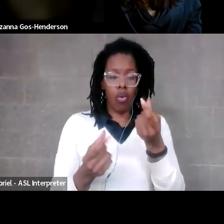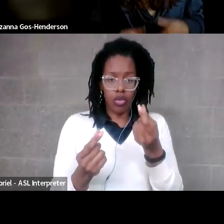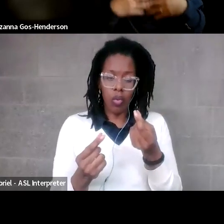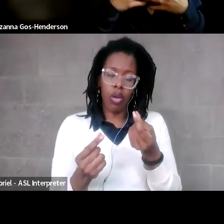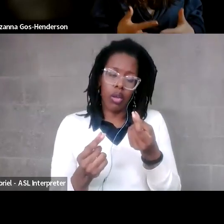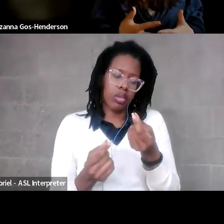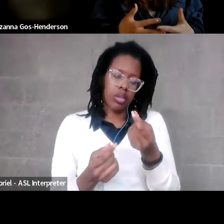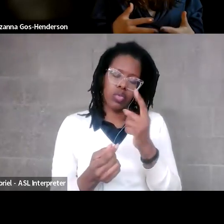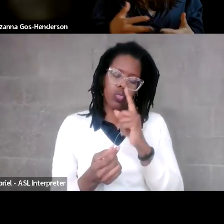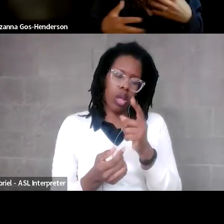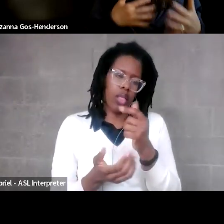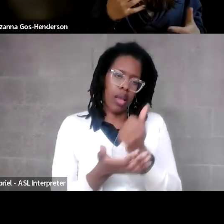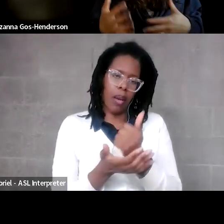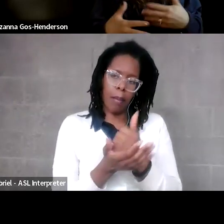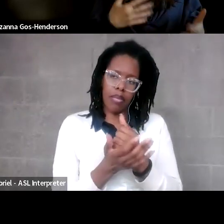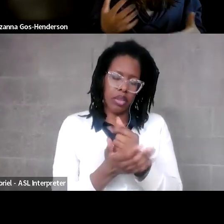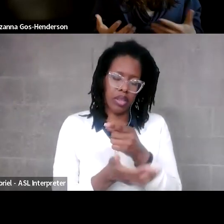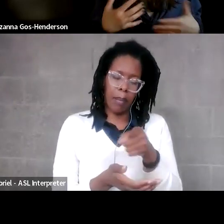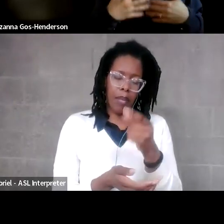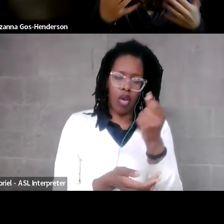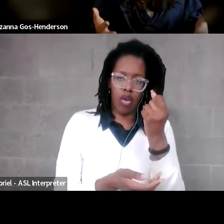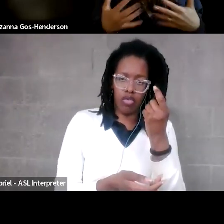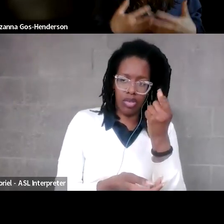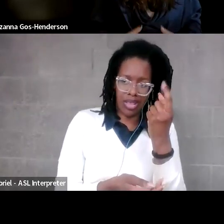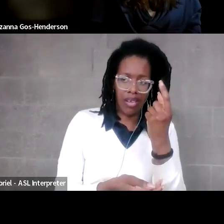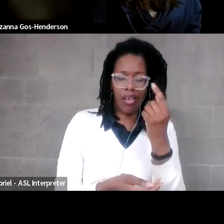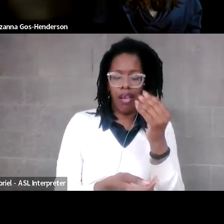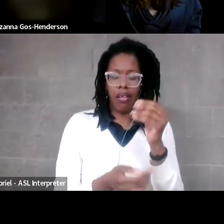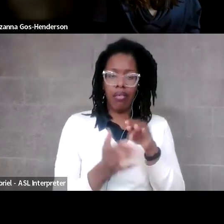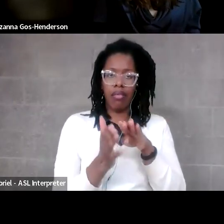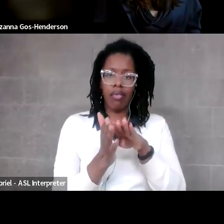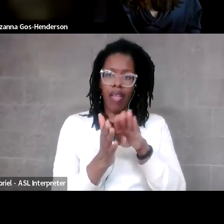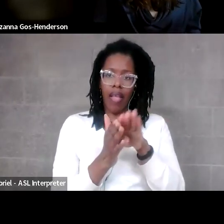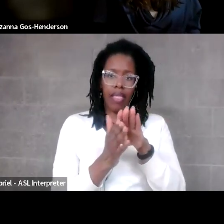para ayudarles a comprender y tratar de desarrollar algo que funcione para ambos equipos.